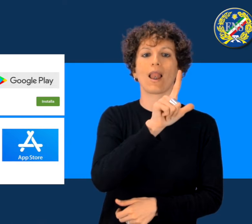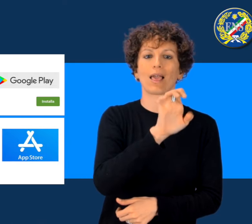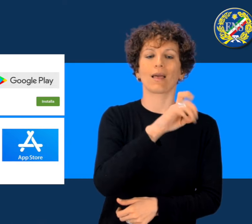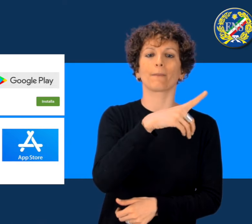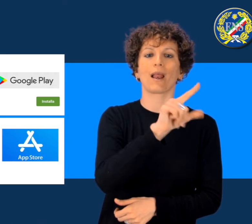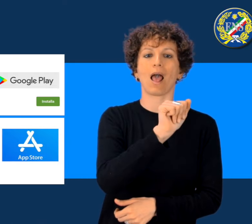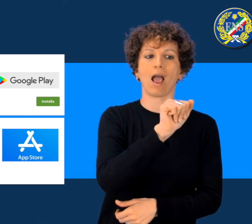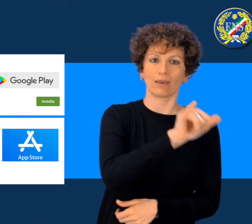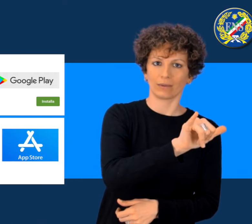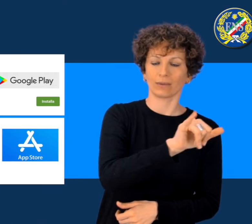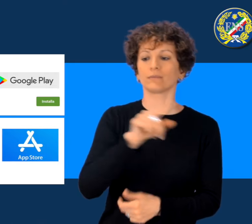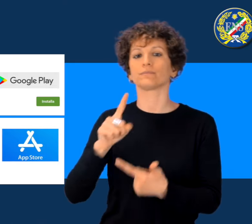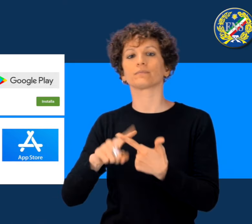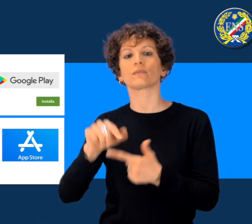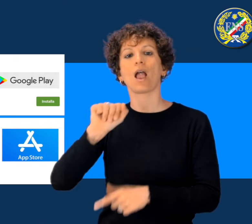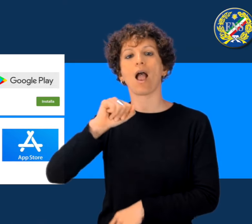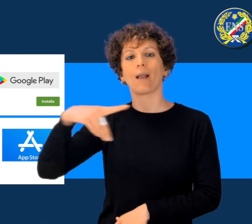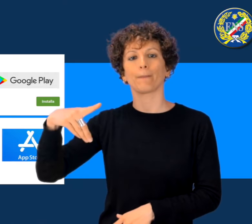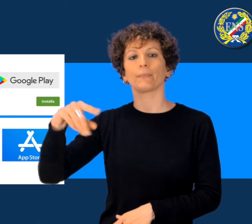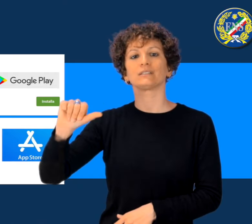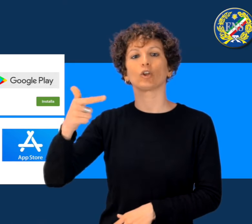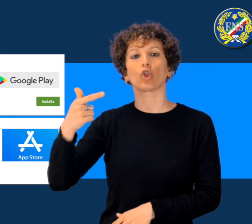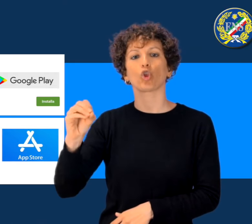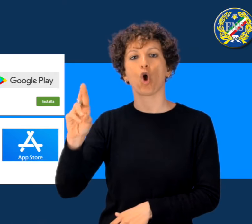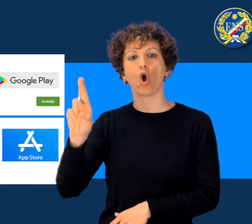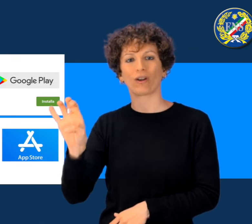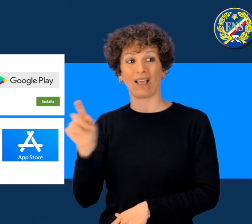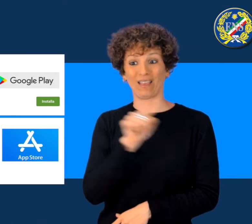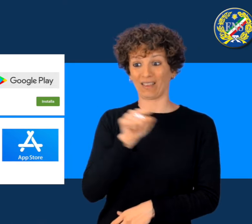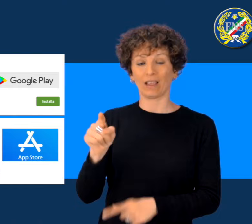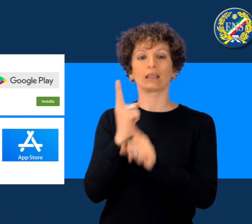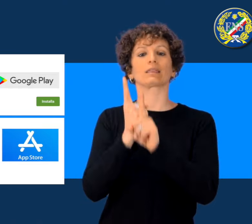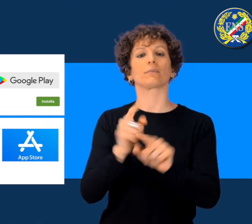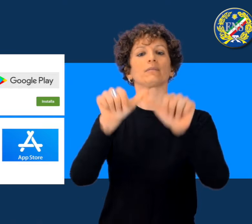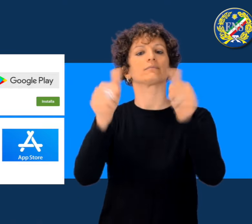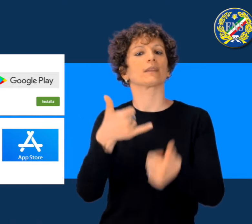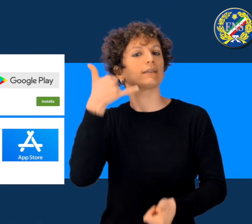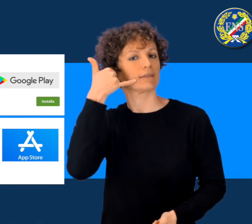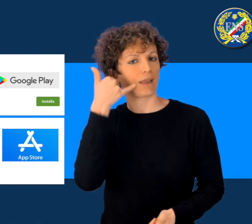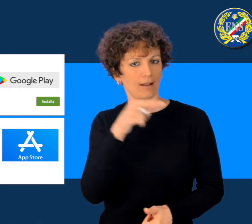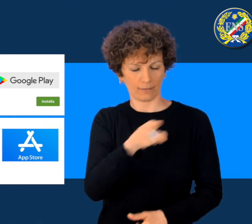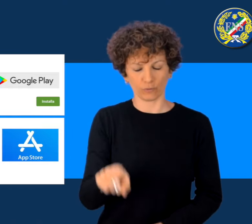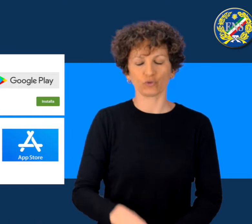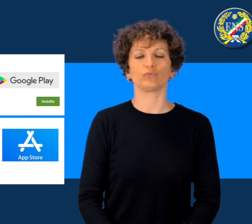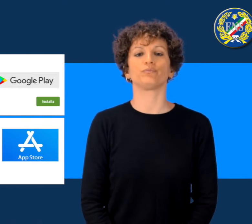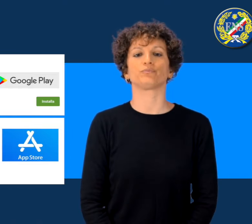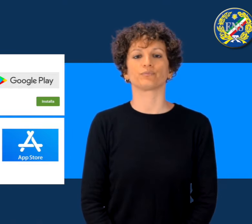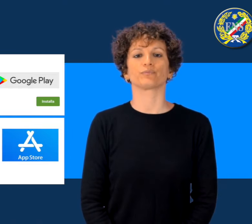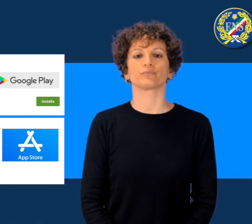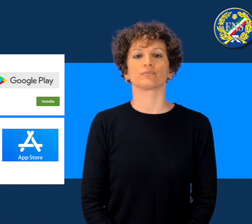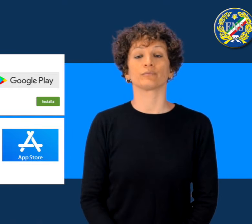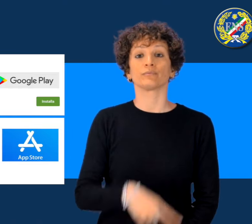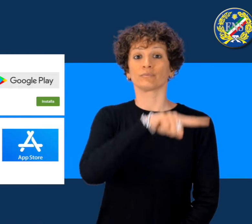cerca su Google Play o App Store la nuova APP digitando ComunicaENS